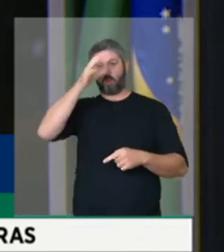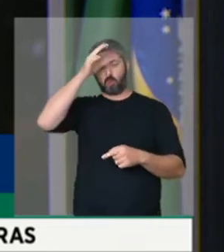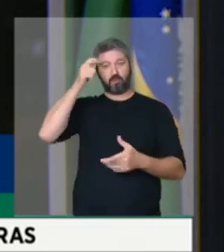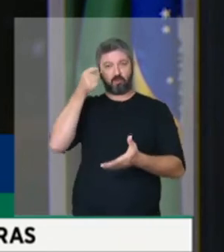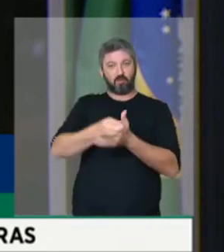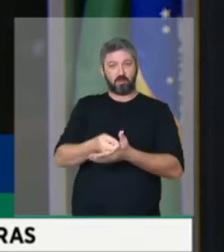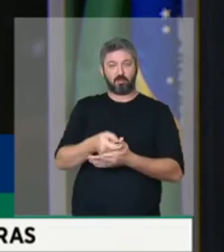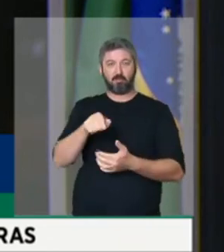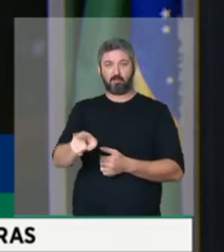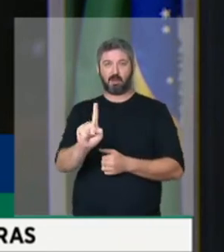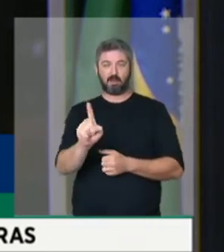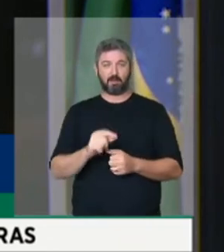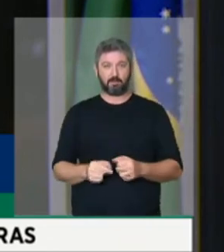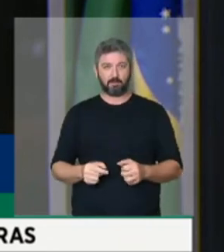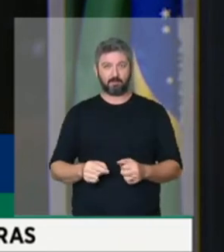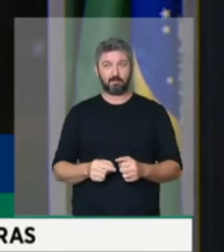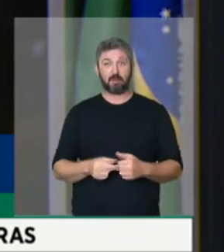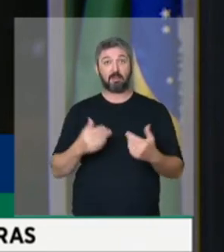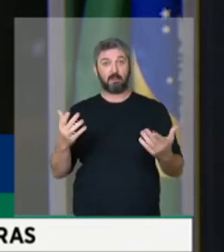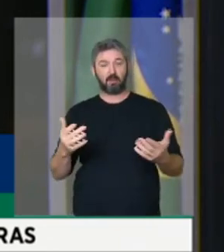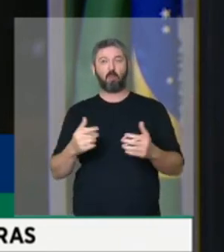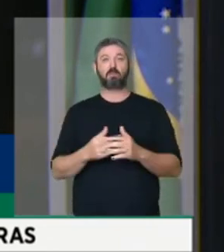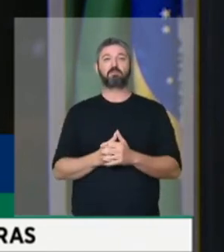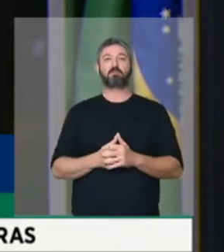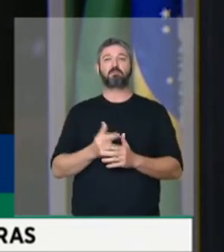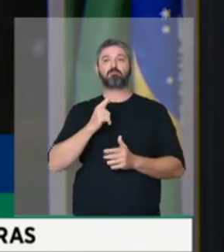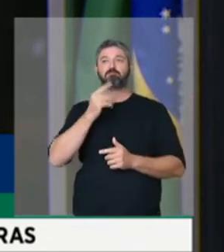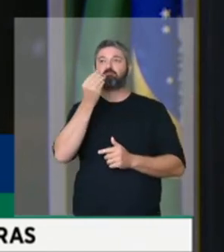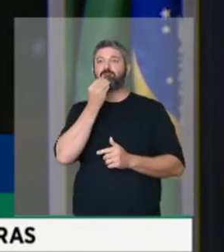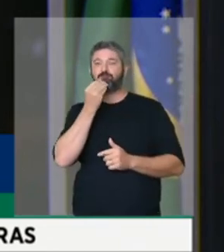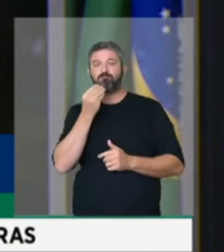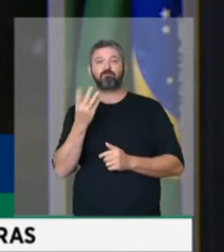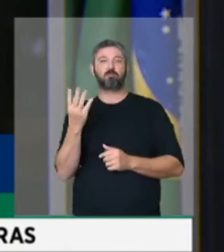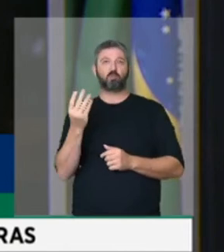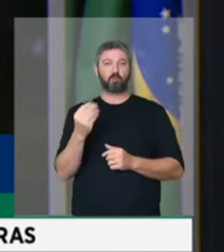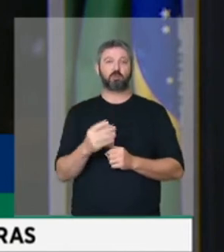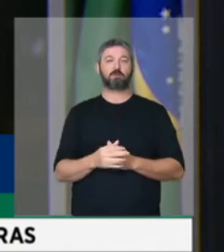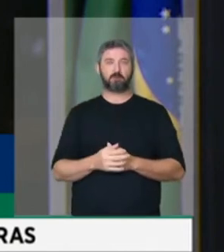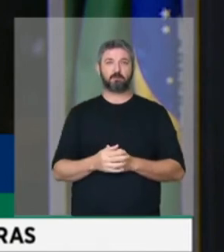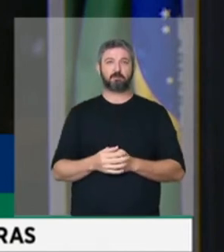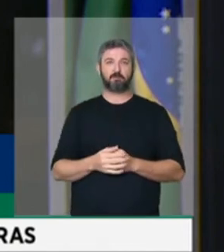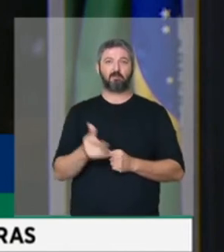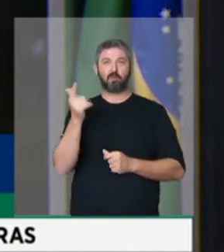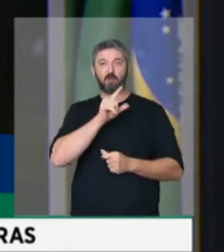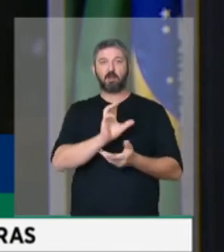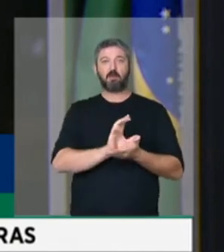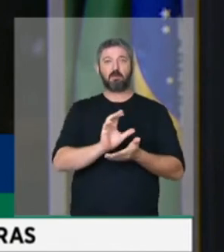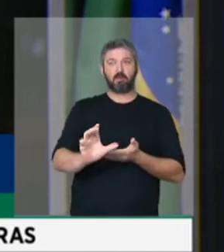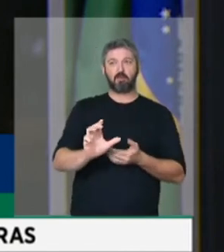47 REAIS NOVO MEGAWATTS PELO RISCO HÍ DRICO. QUE SERÁ PAGO AGORA PELA EMPRESA, NÃO MAIS PELO CONSUMIDOR. ISSO É MUITO IMPORTANTE, AS BANDEIRAS VERMELHAS VÃO DIMINUIR PORQUE